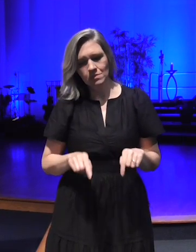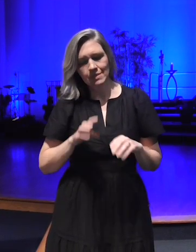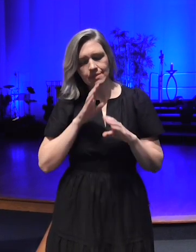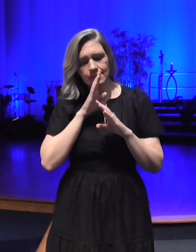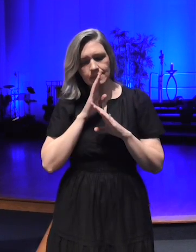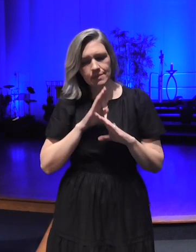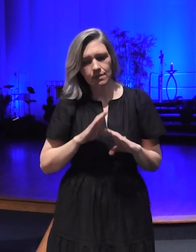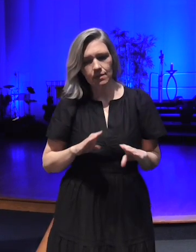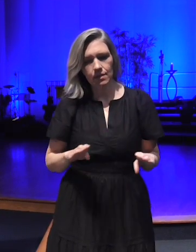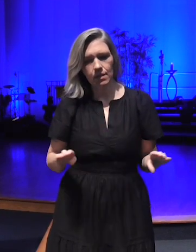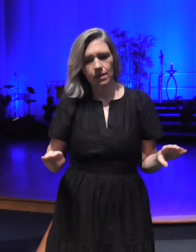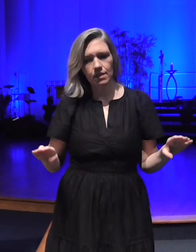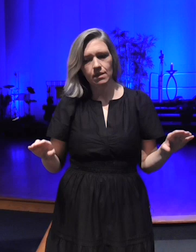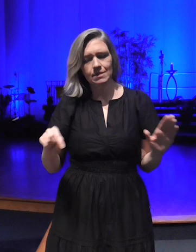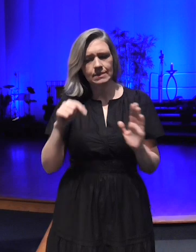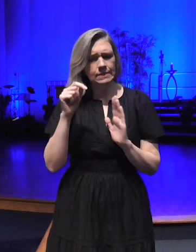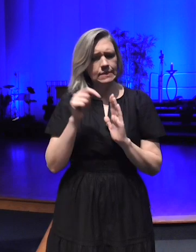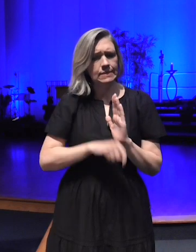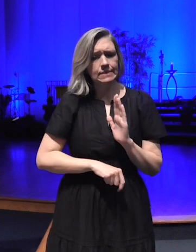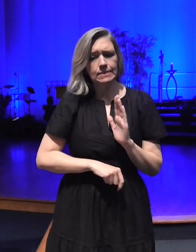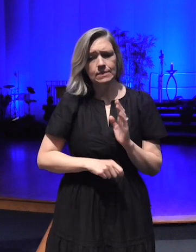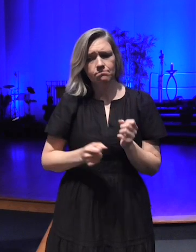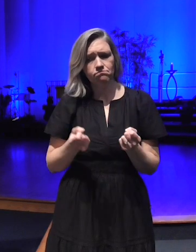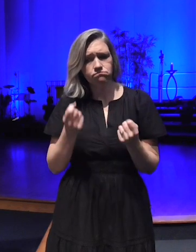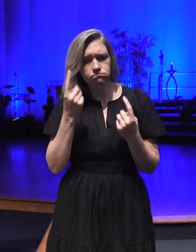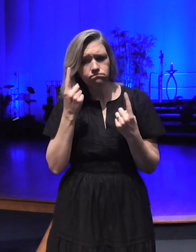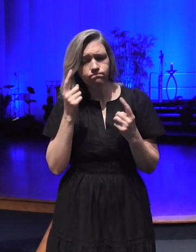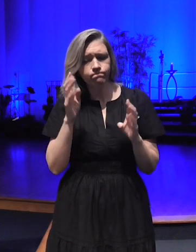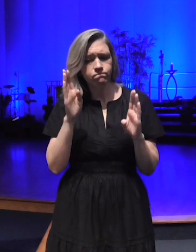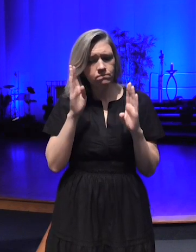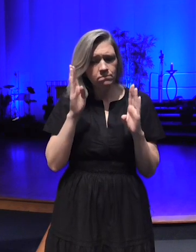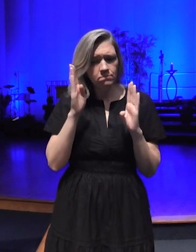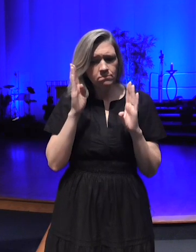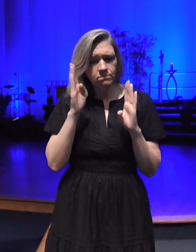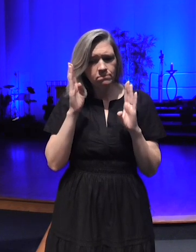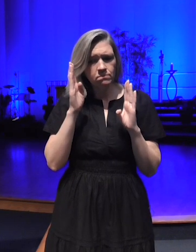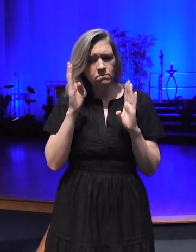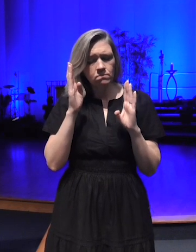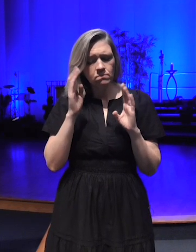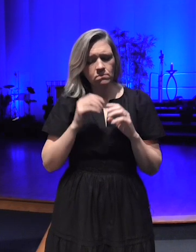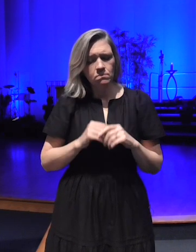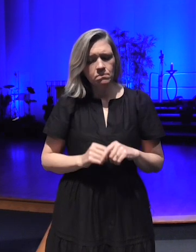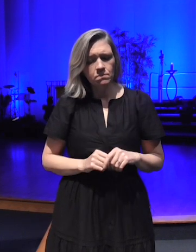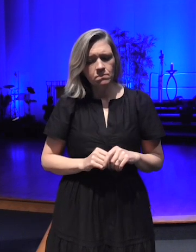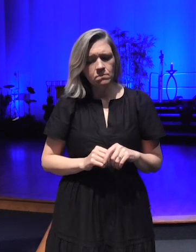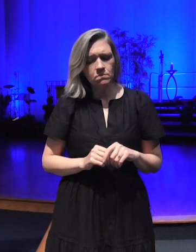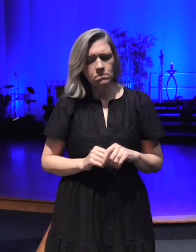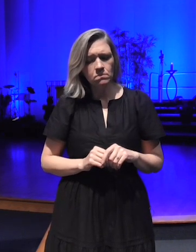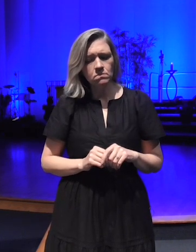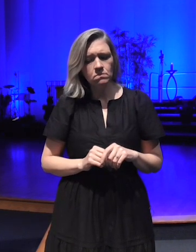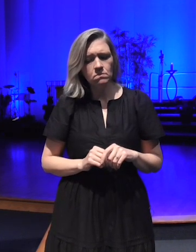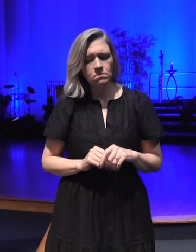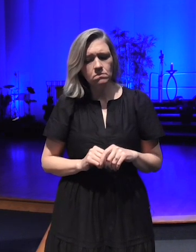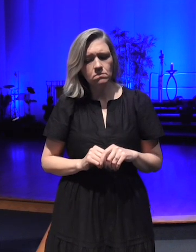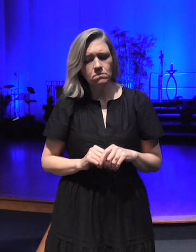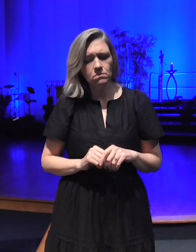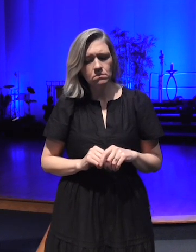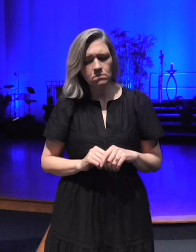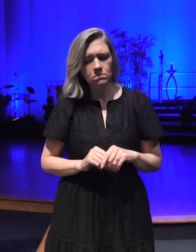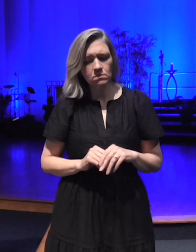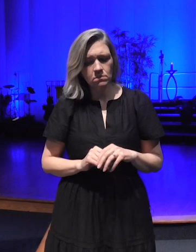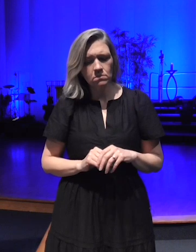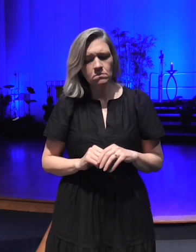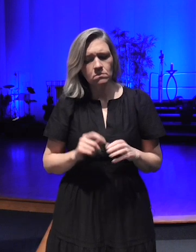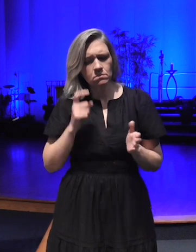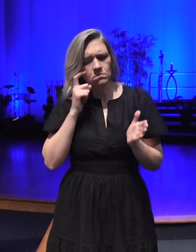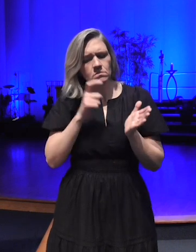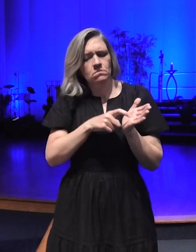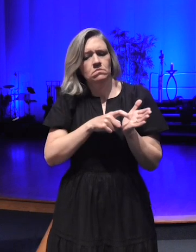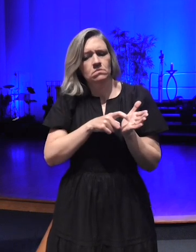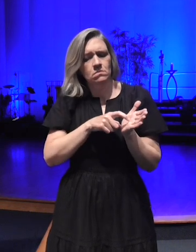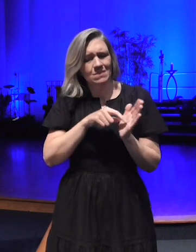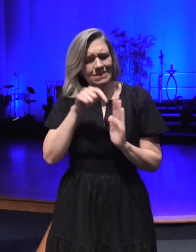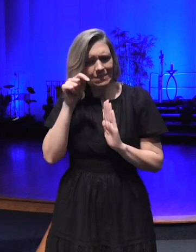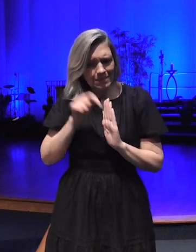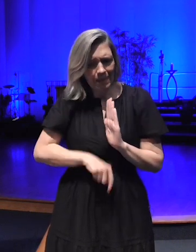atención a la profundidad de nuestro mismo espíritu